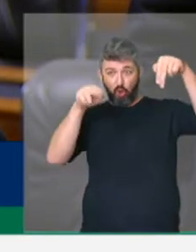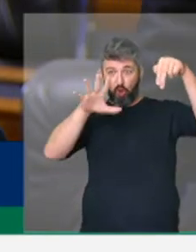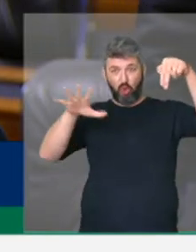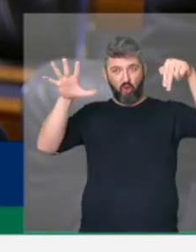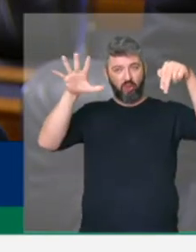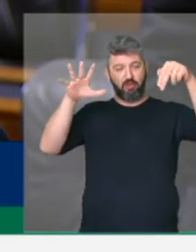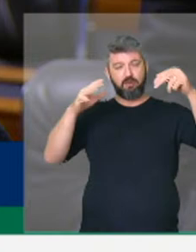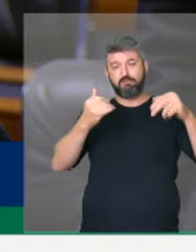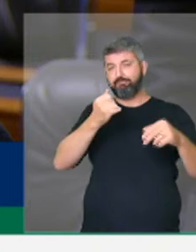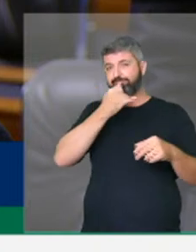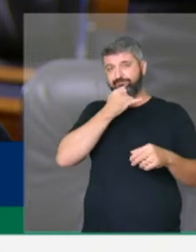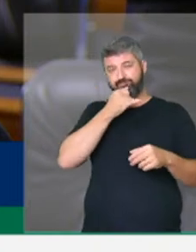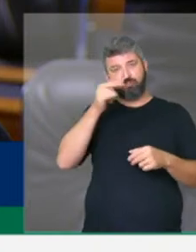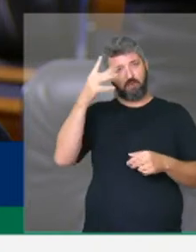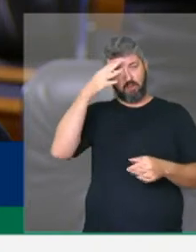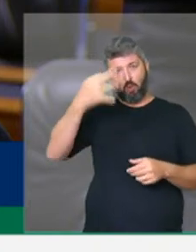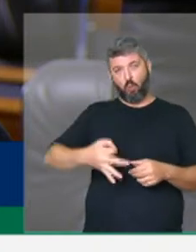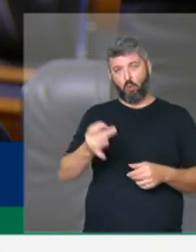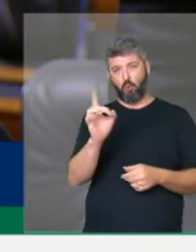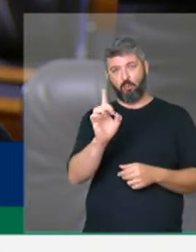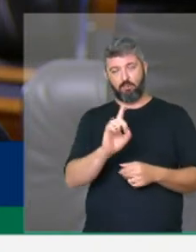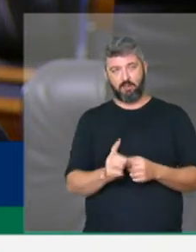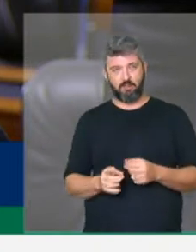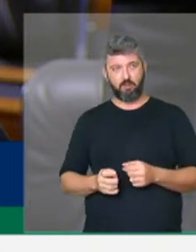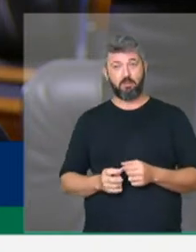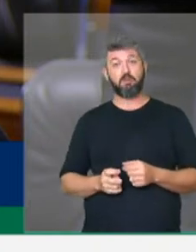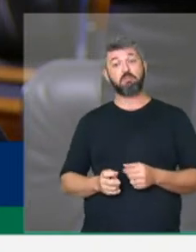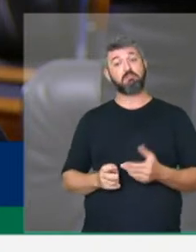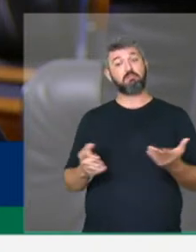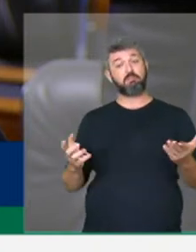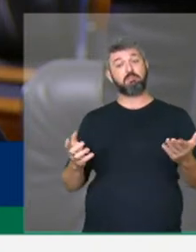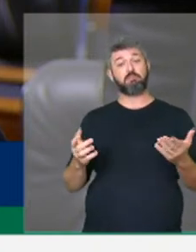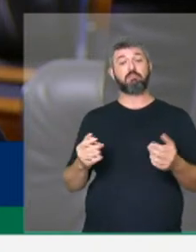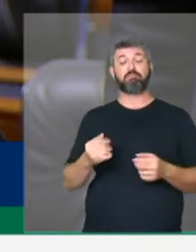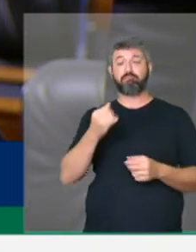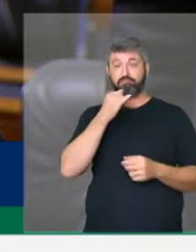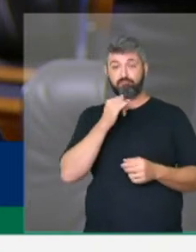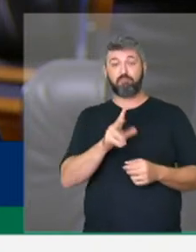PRESIDENTE, O PCDOB QUER TAMBÉM FAZER O ENCAMINHAMENTO E DIZER QUE NÓS ESTAMOS EXATAMENTE AQUI PARA PRESERVAR